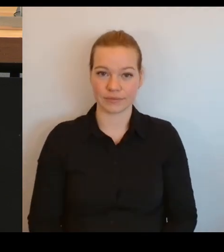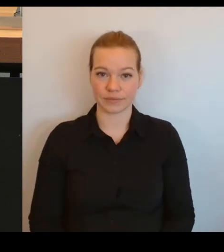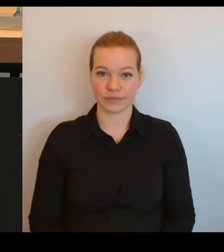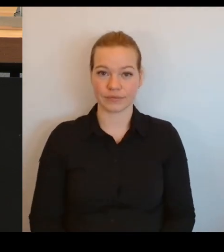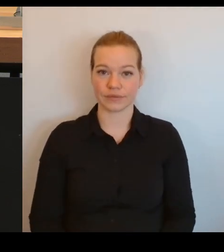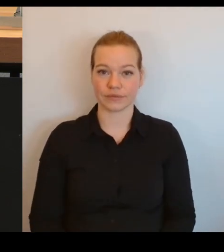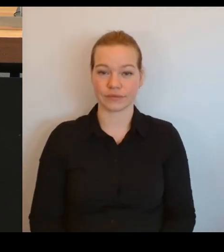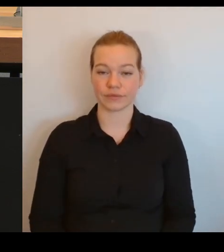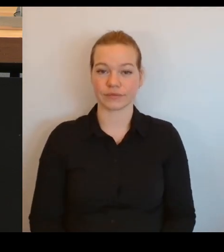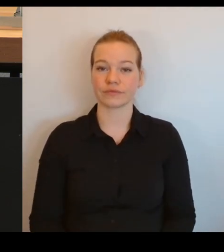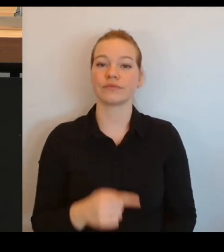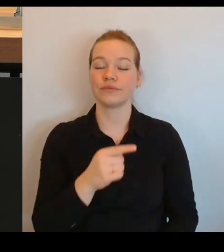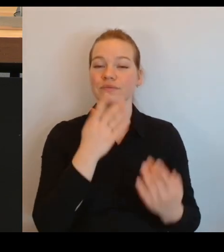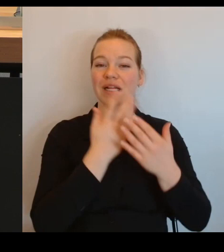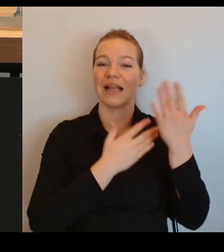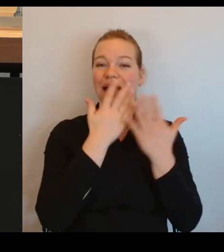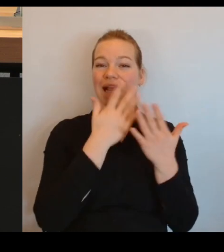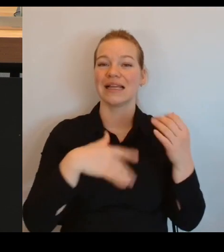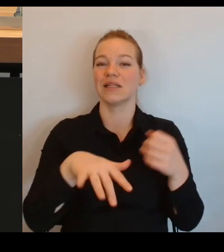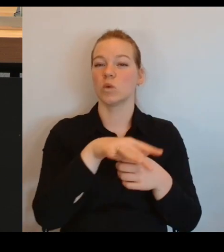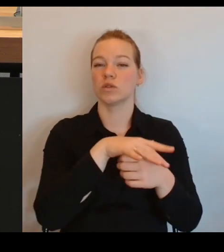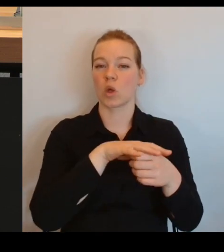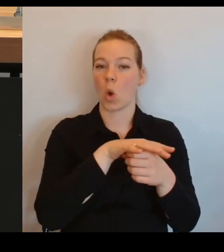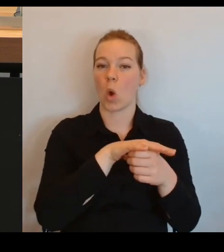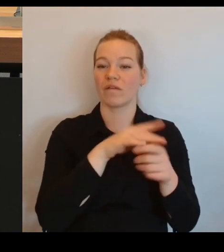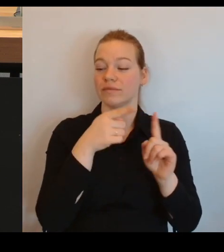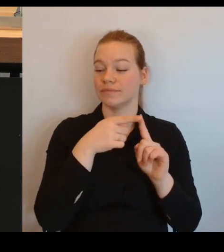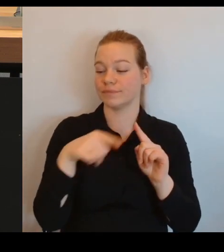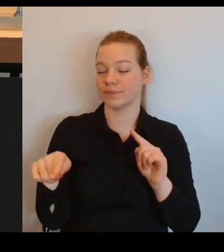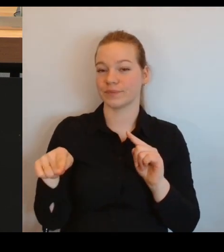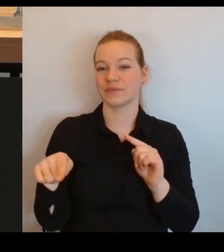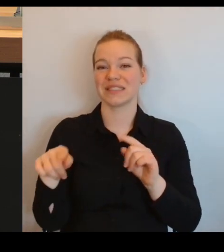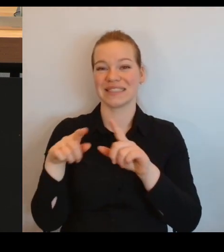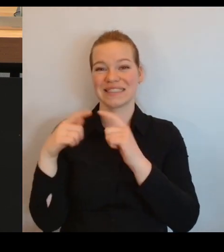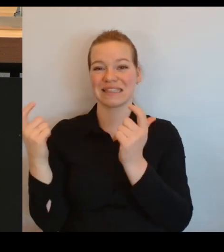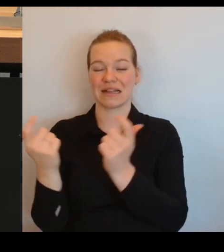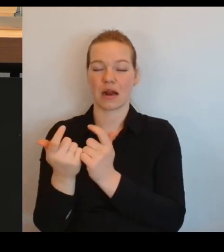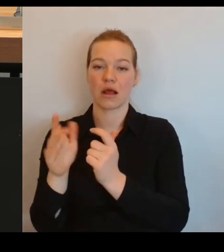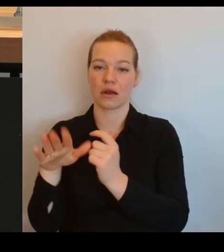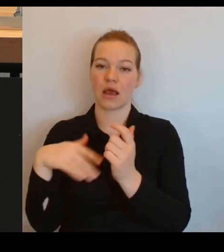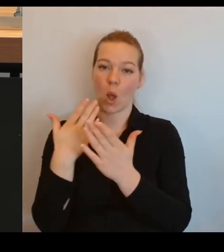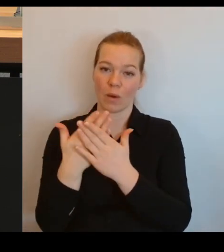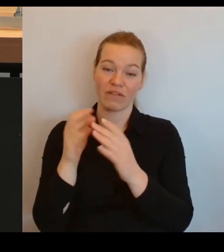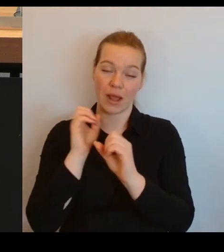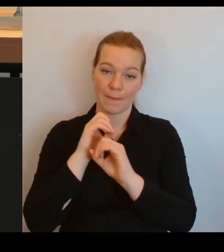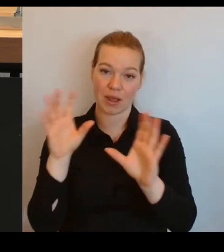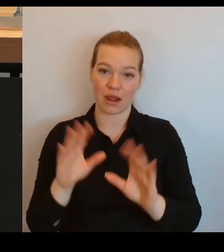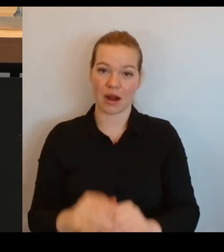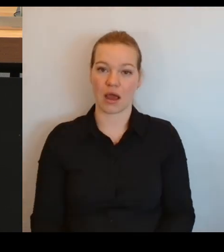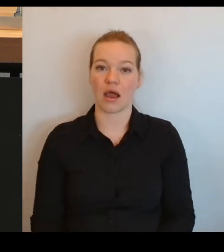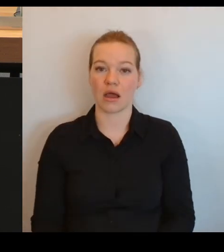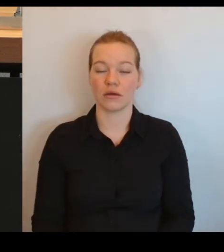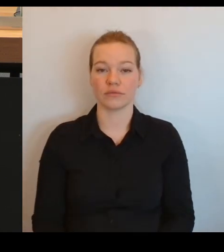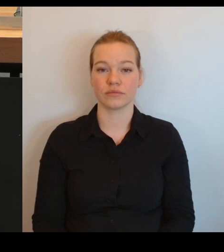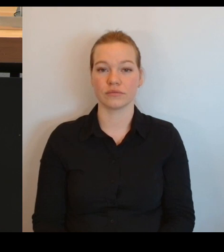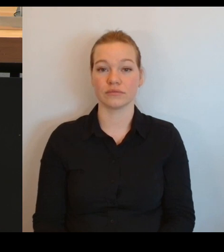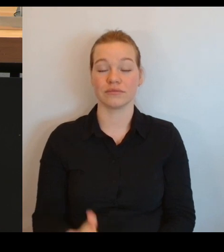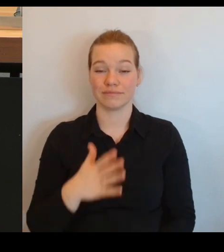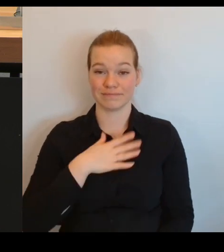Diese Erwartungen spiegeln letztlich auch unsere Forderungen der vergangenen Jahre wider. Der Rechnungshof will eine Reduzierung